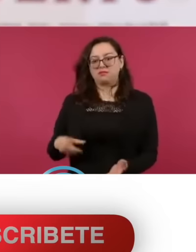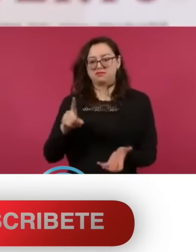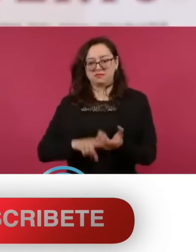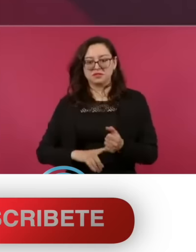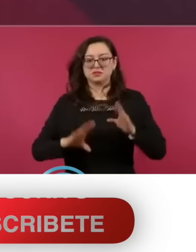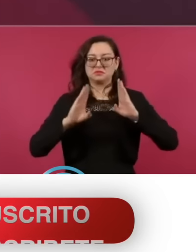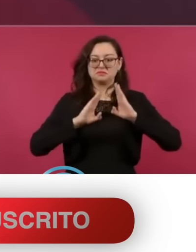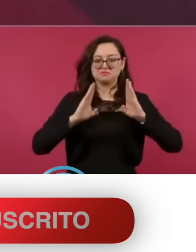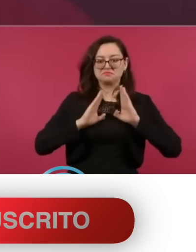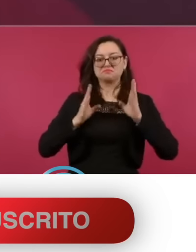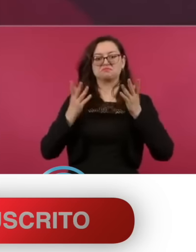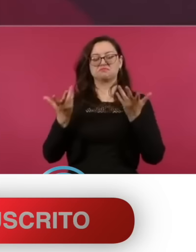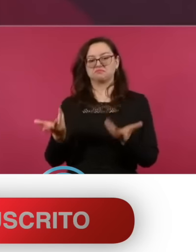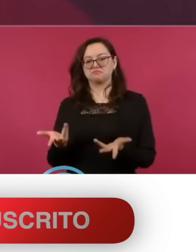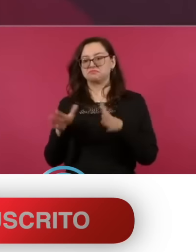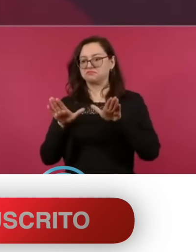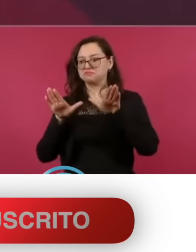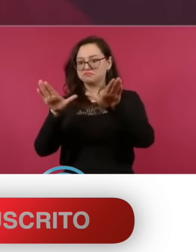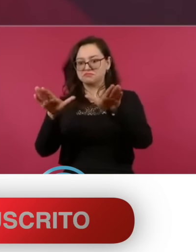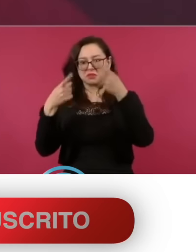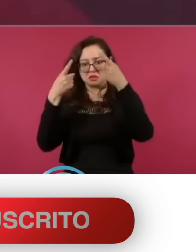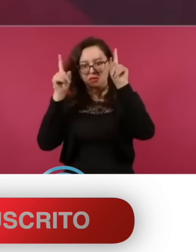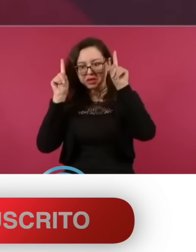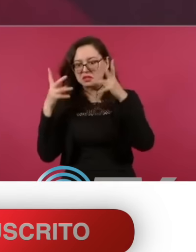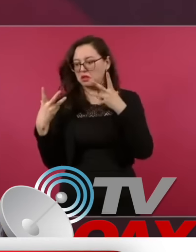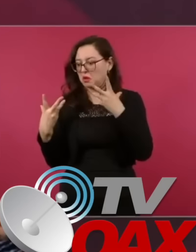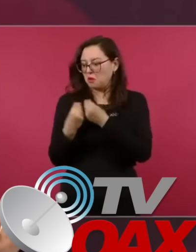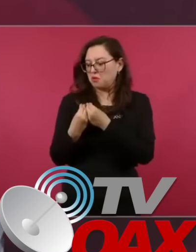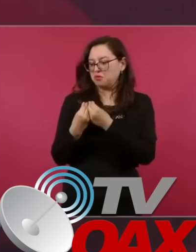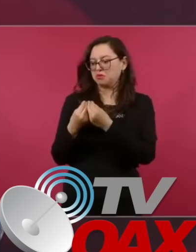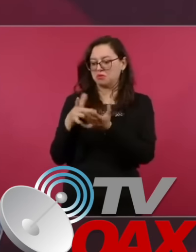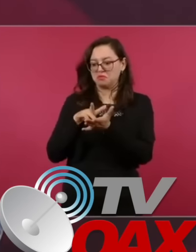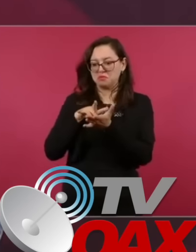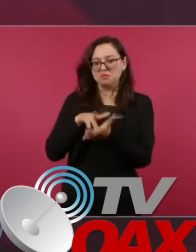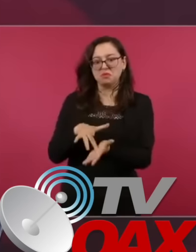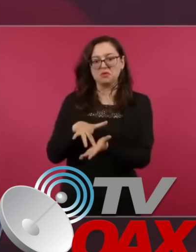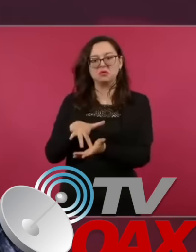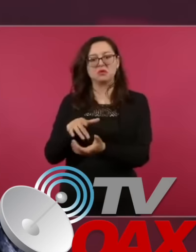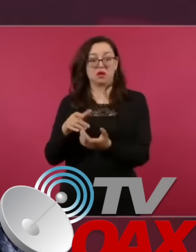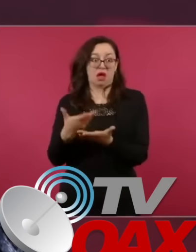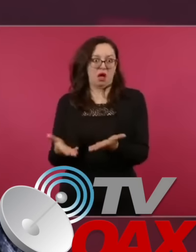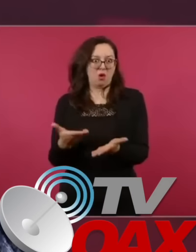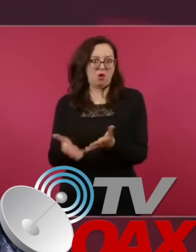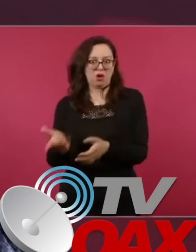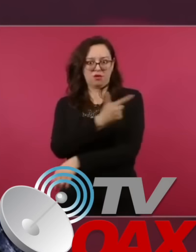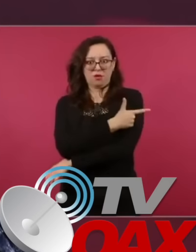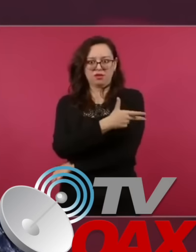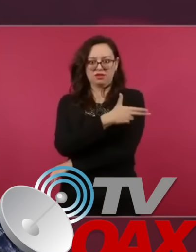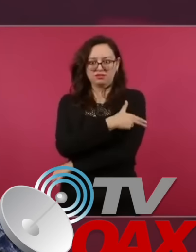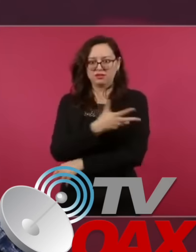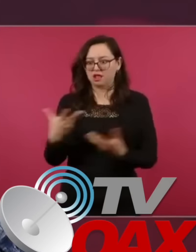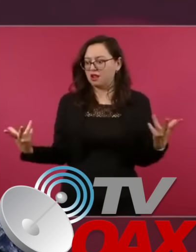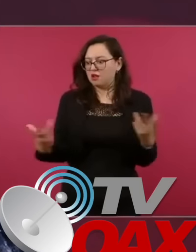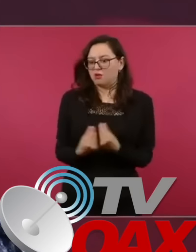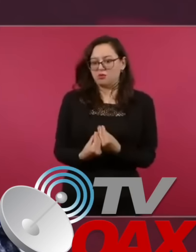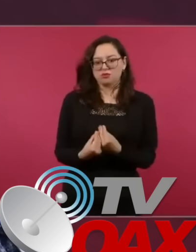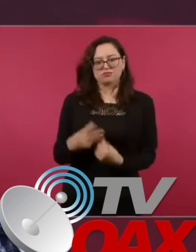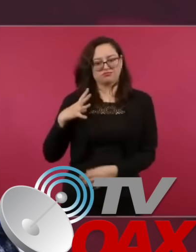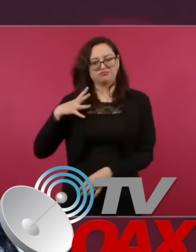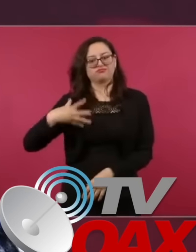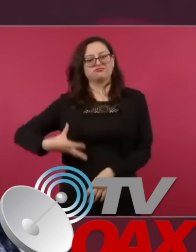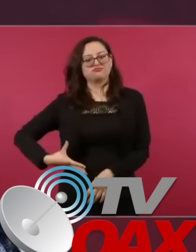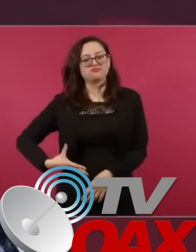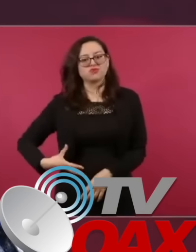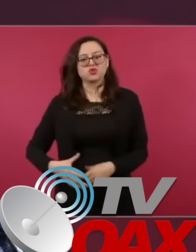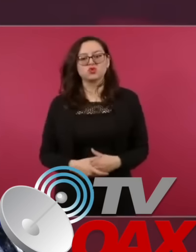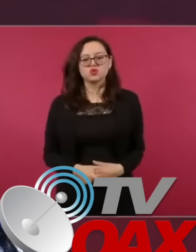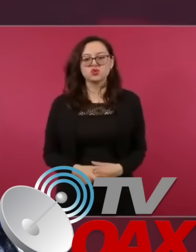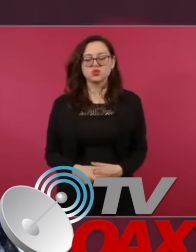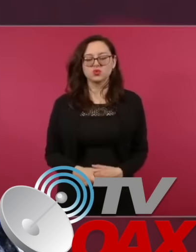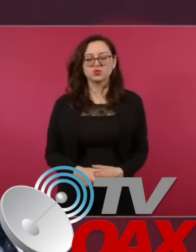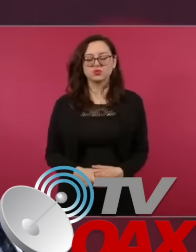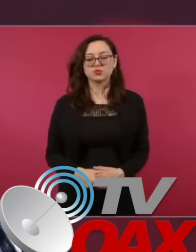la fuerza aérea la Marina eh apoyando también la guardia nacional eh en la fuerza aérea eh a los